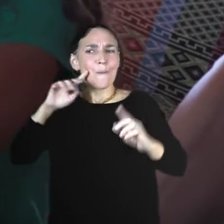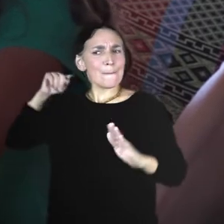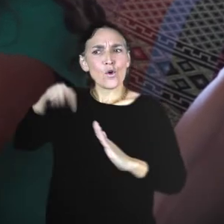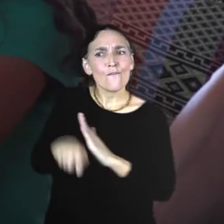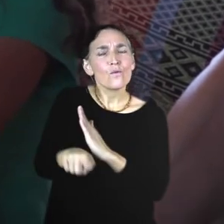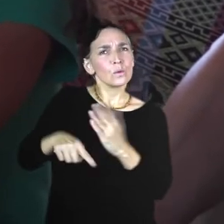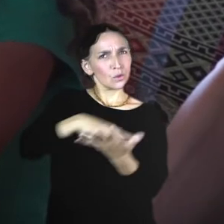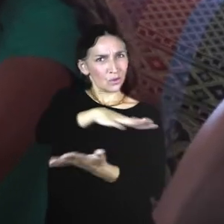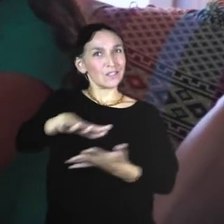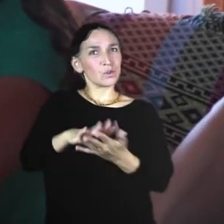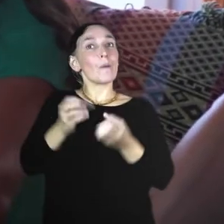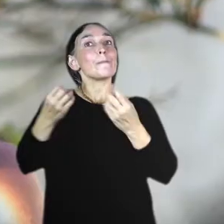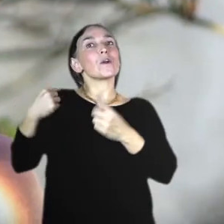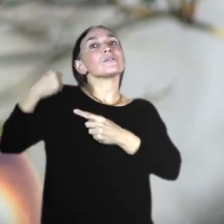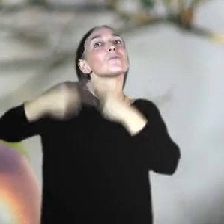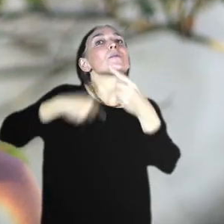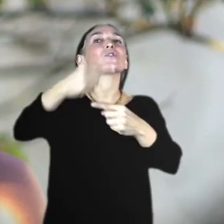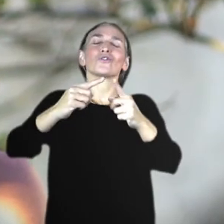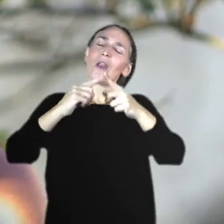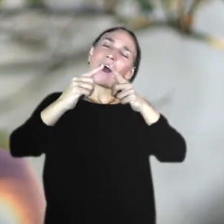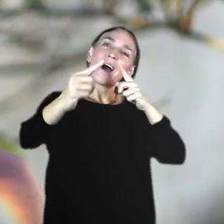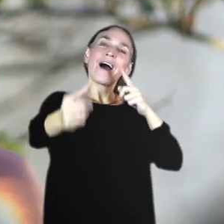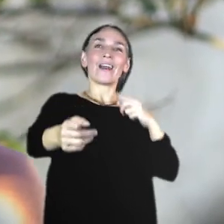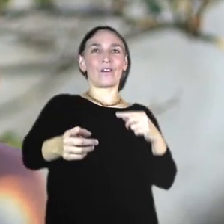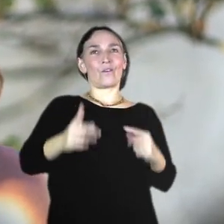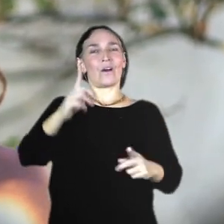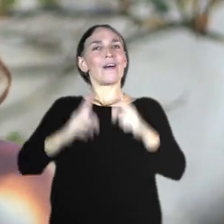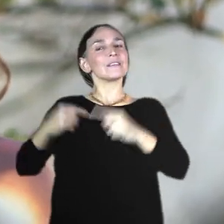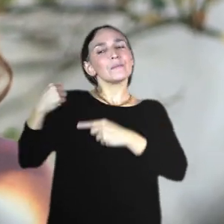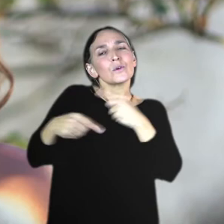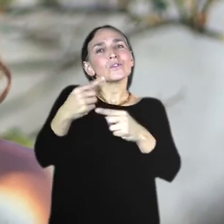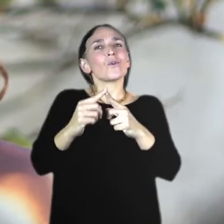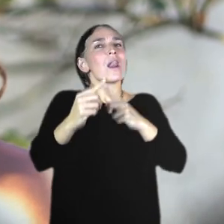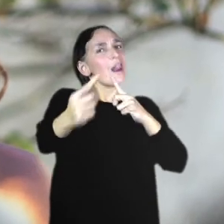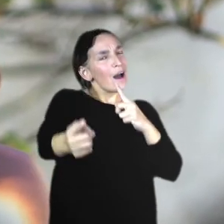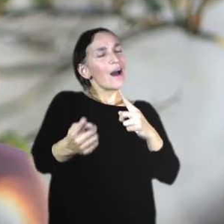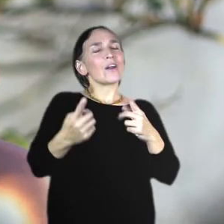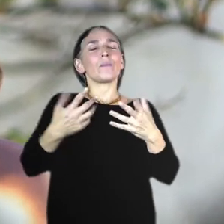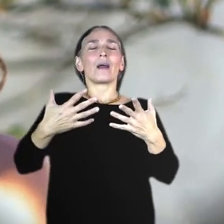Por estos procesos son tan largos, todos pasamos por proceso largos de sanación.